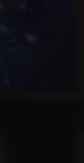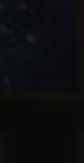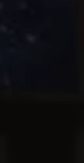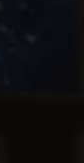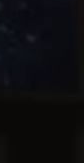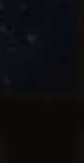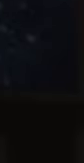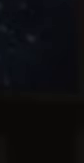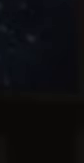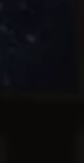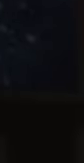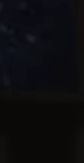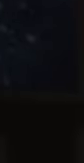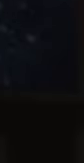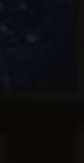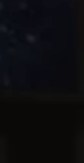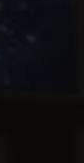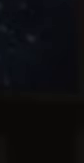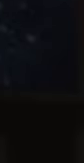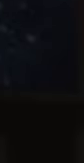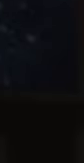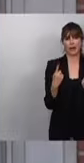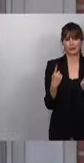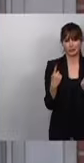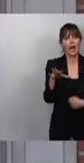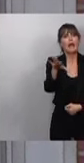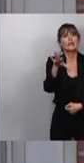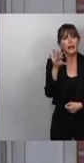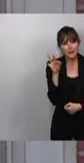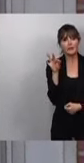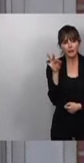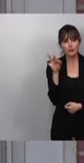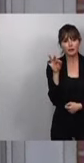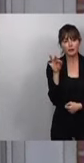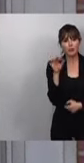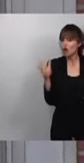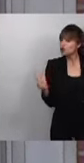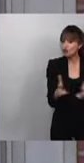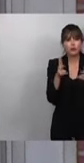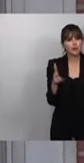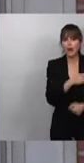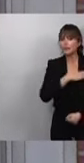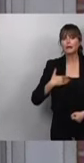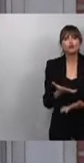que se atreve a no comparecer ante la opinión pública durante 5 días porque usted y yo pues